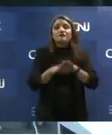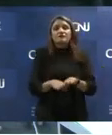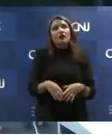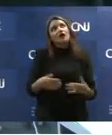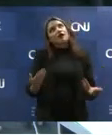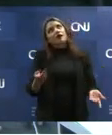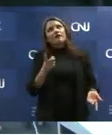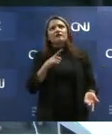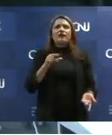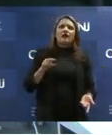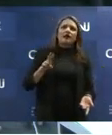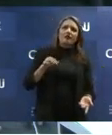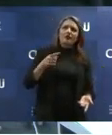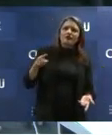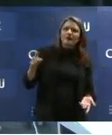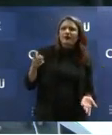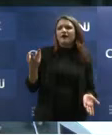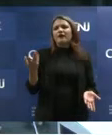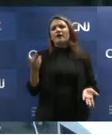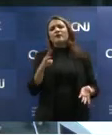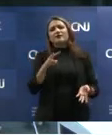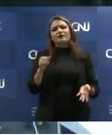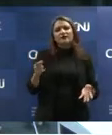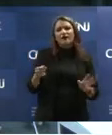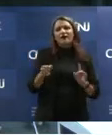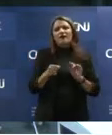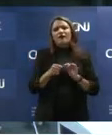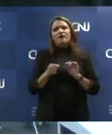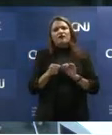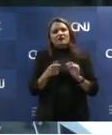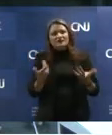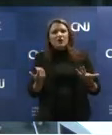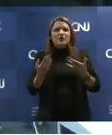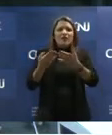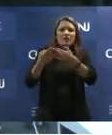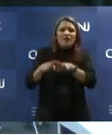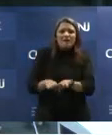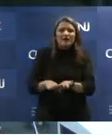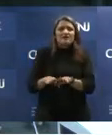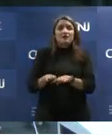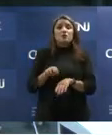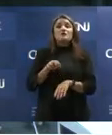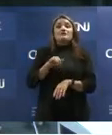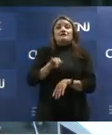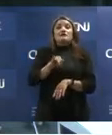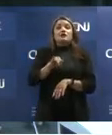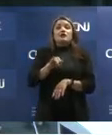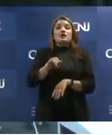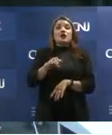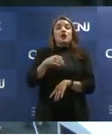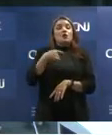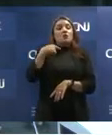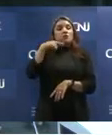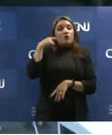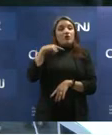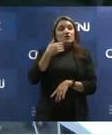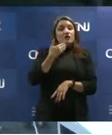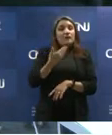ou o Estado que fará a reparação se for acionado. Mas aqui não estamos nem ainda